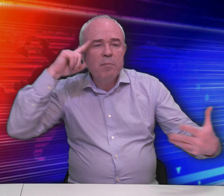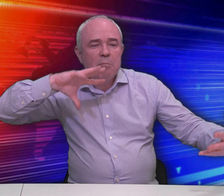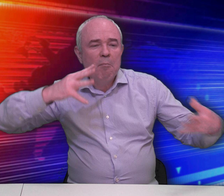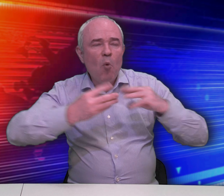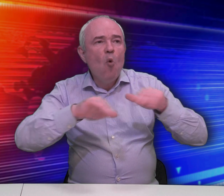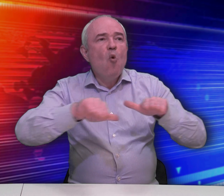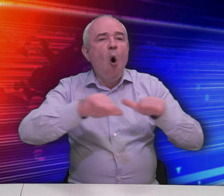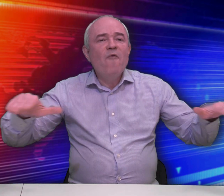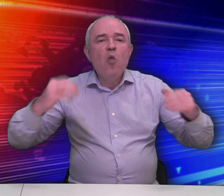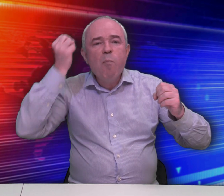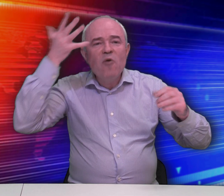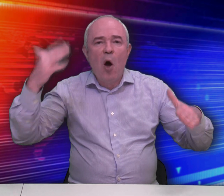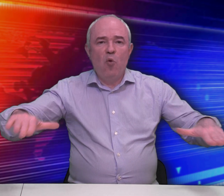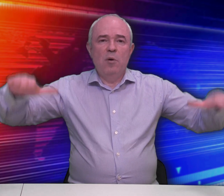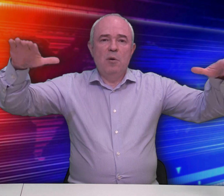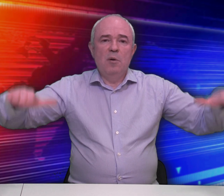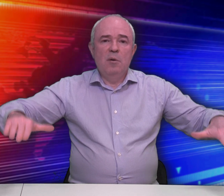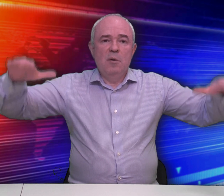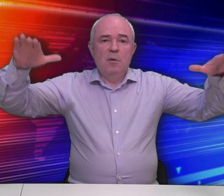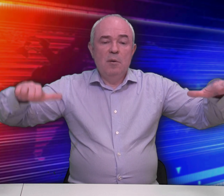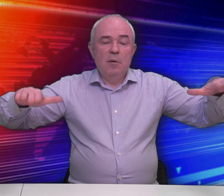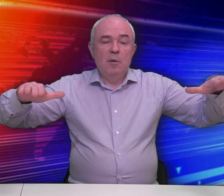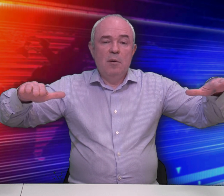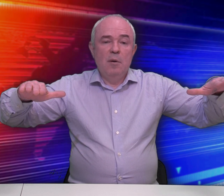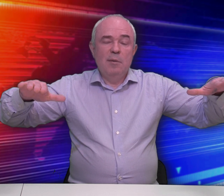чтобы составить представление о качестве образования, которое они получают.